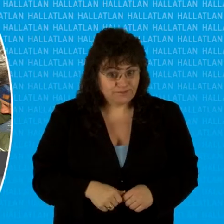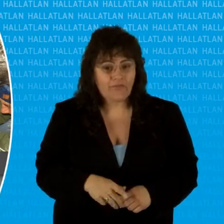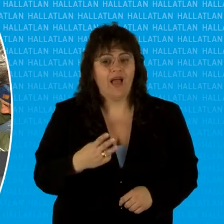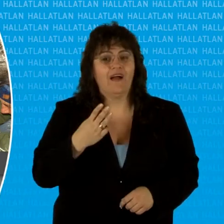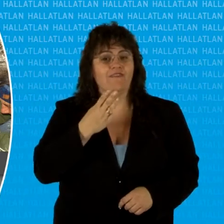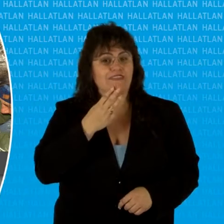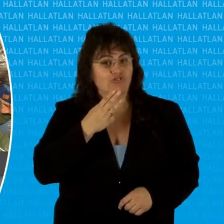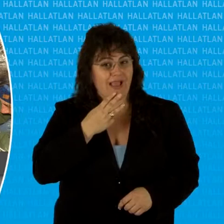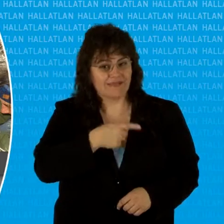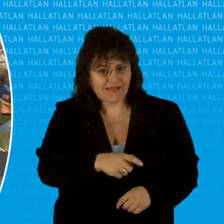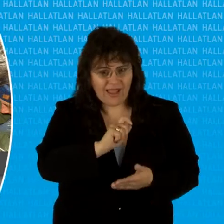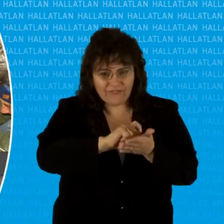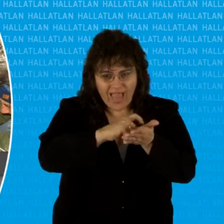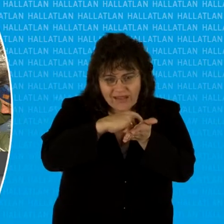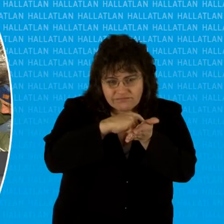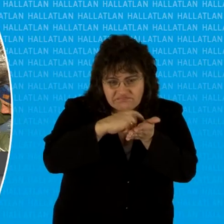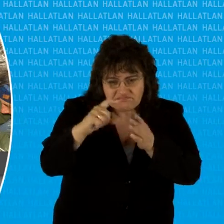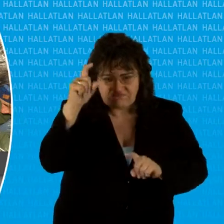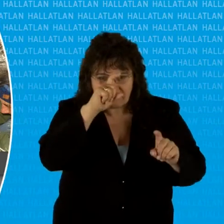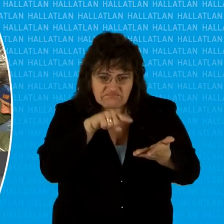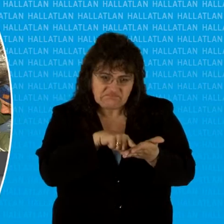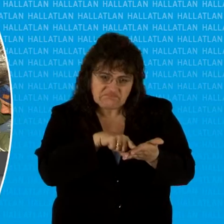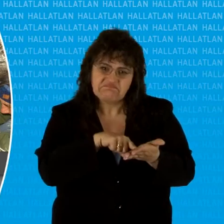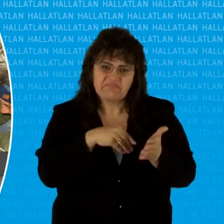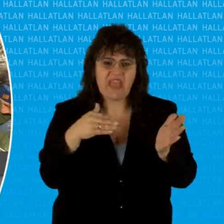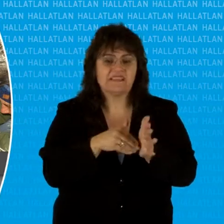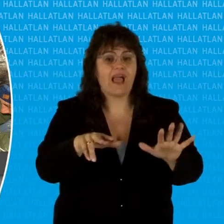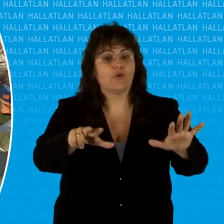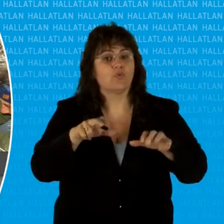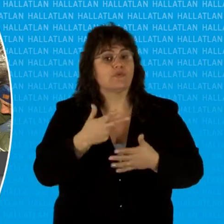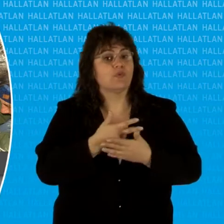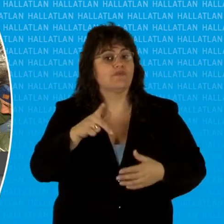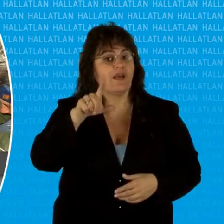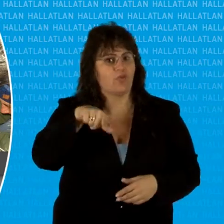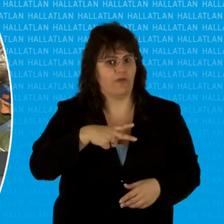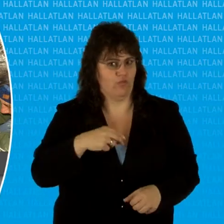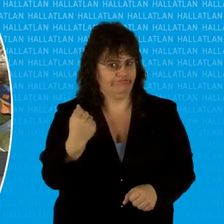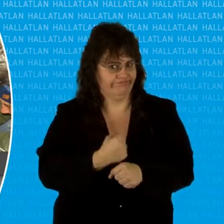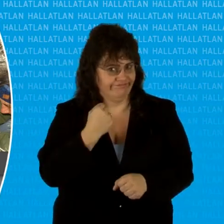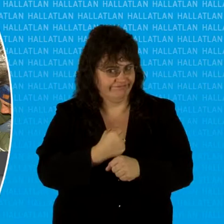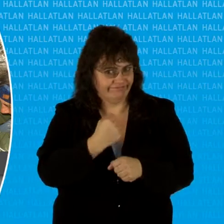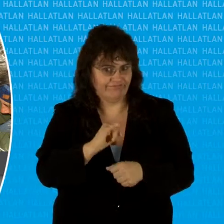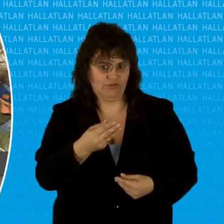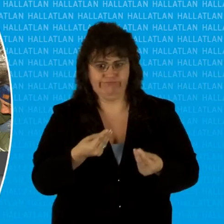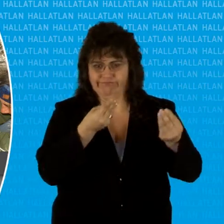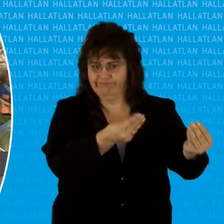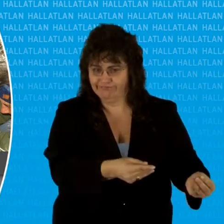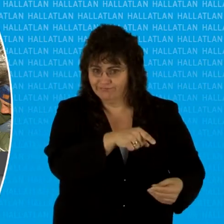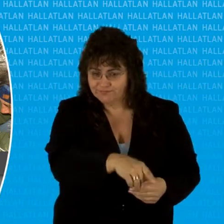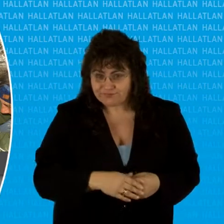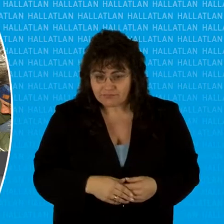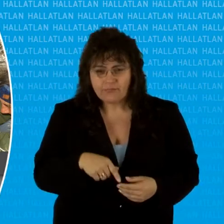A Winchestert felirata szerint 1882-ben készített és szállította a gyártója.